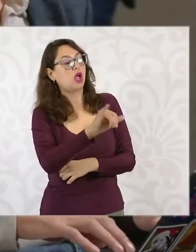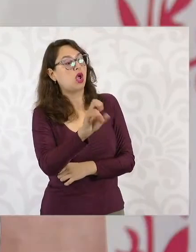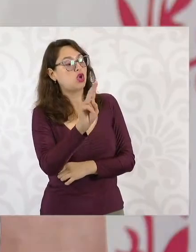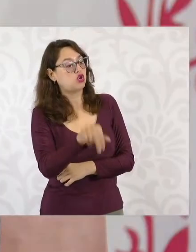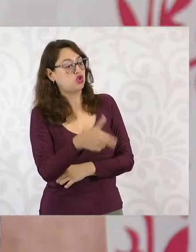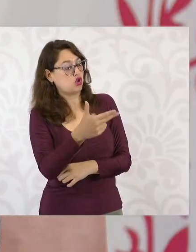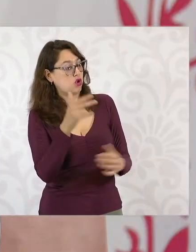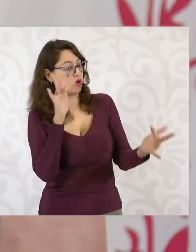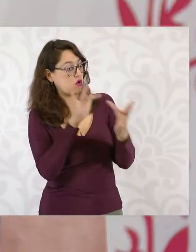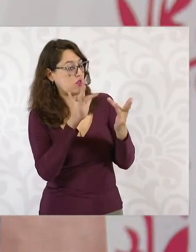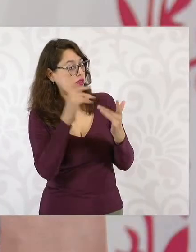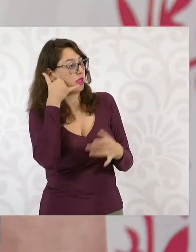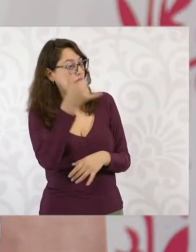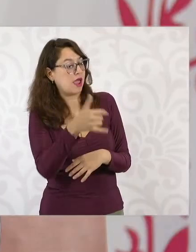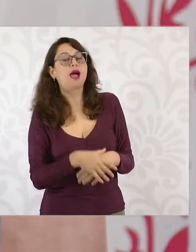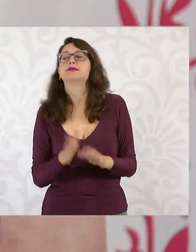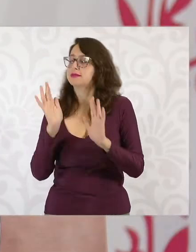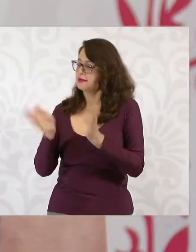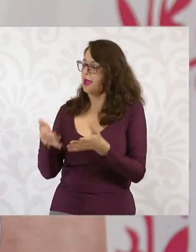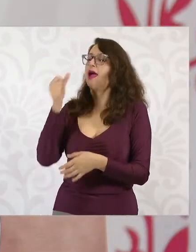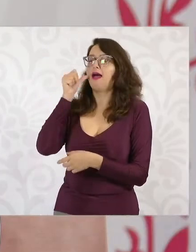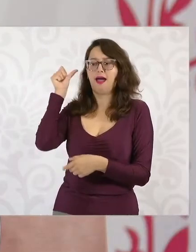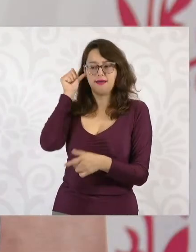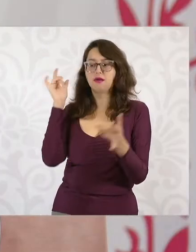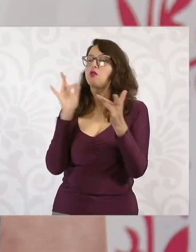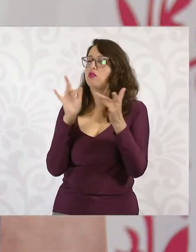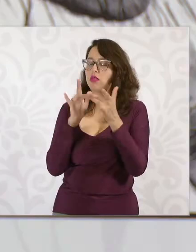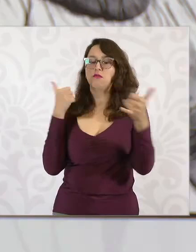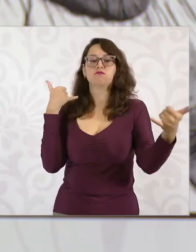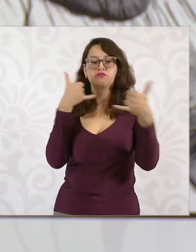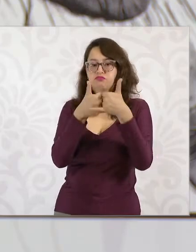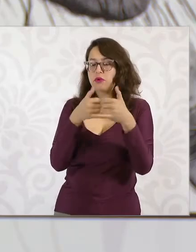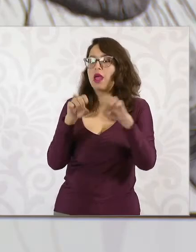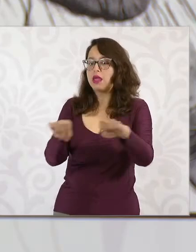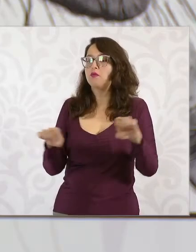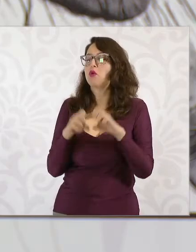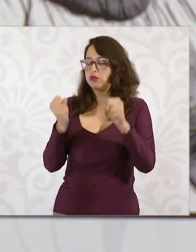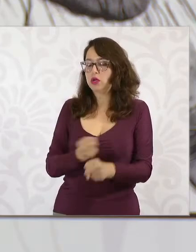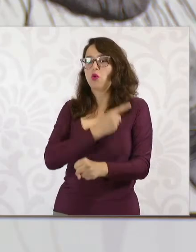desde el día de ayer se está en contacto con el embajador eh por parte del gabinete de seguridad.